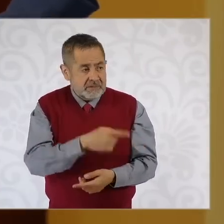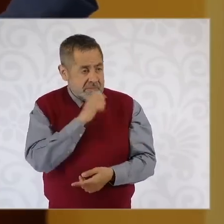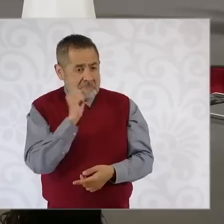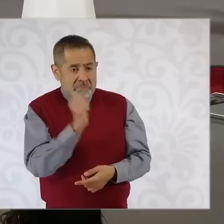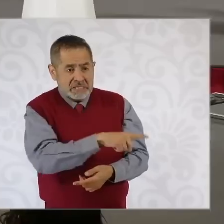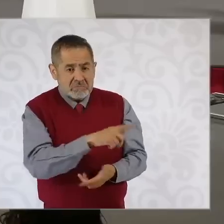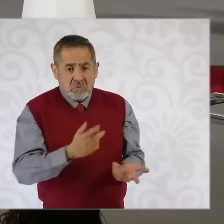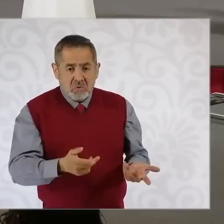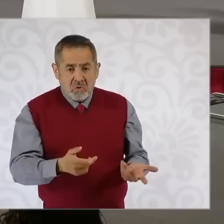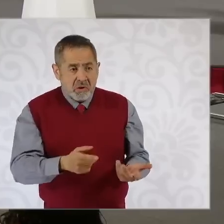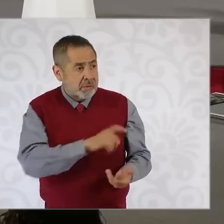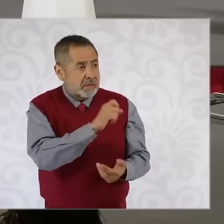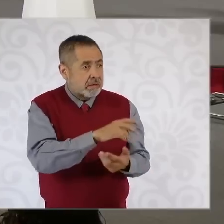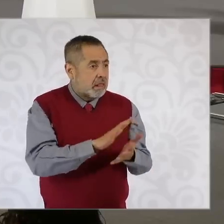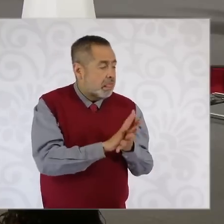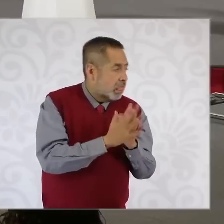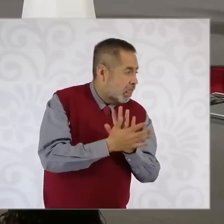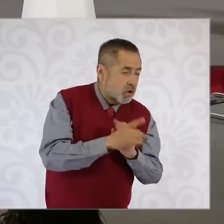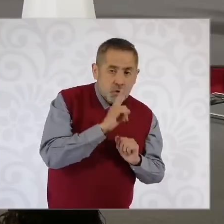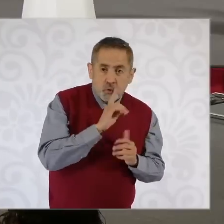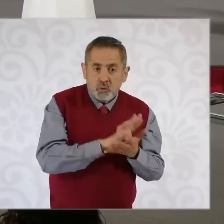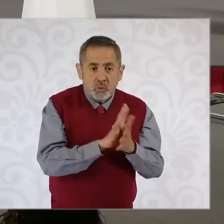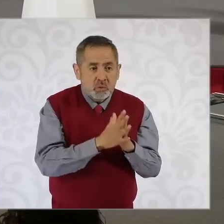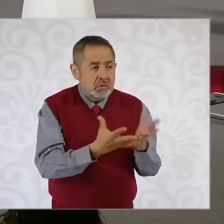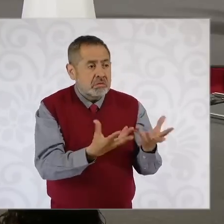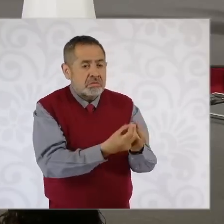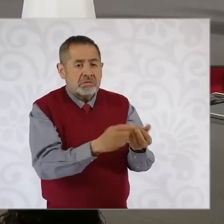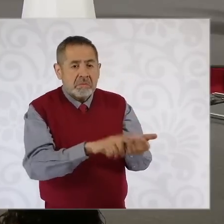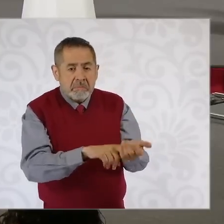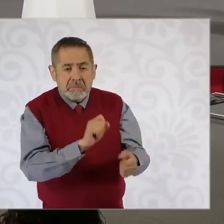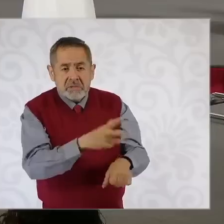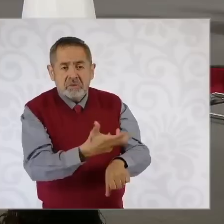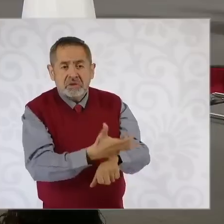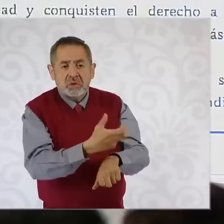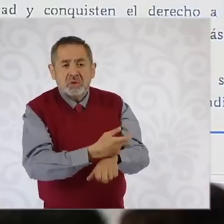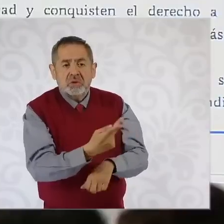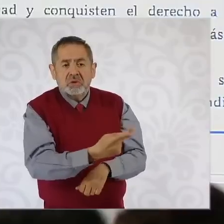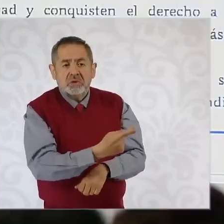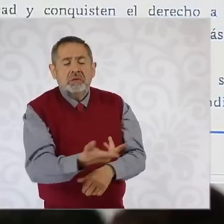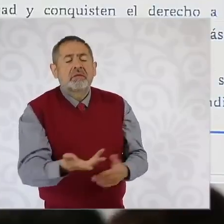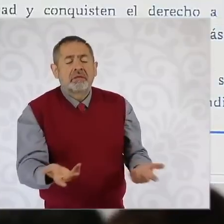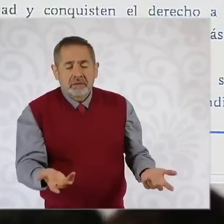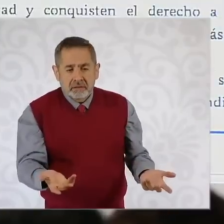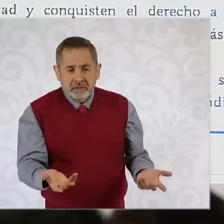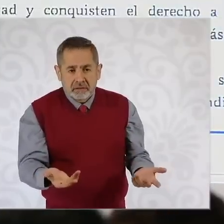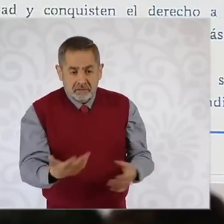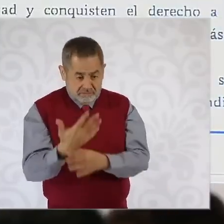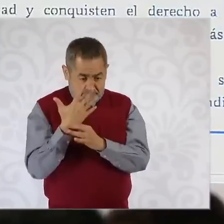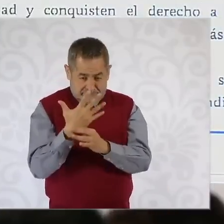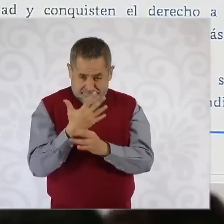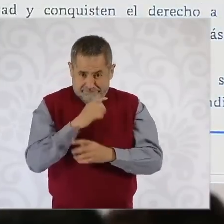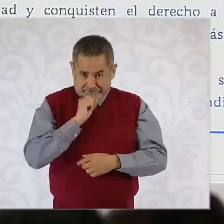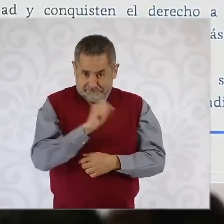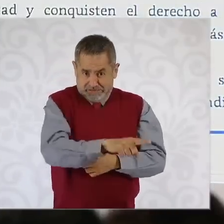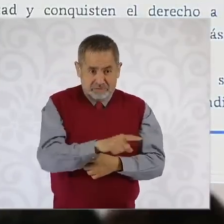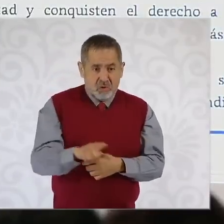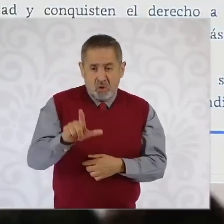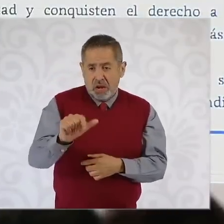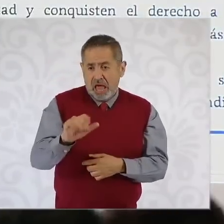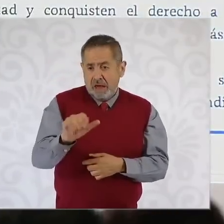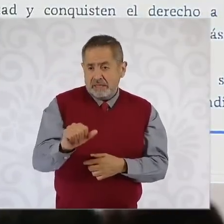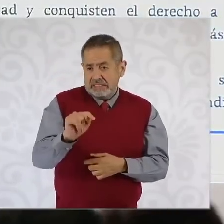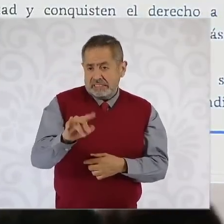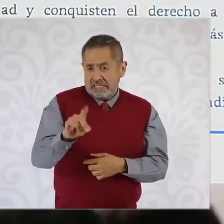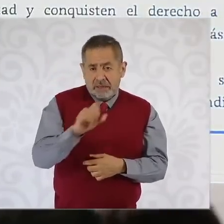negociaron dicho por la Bastida eh también lo dijo